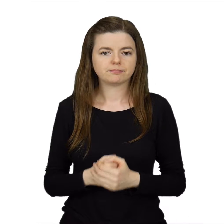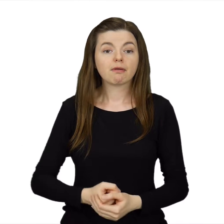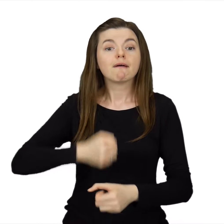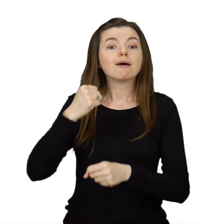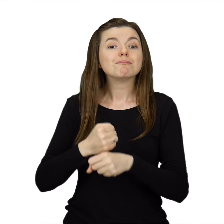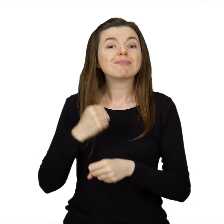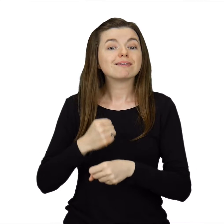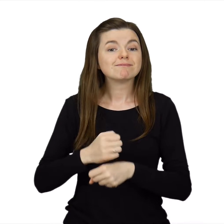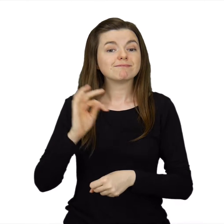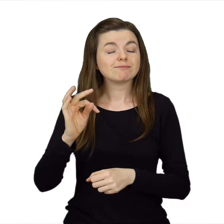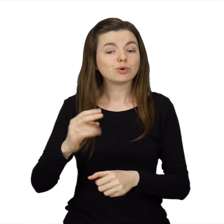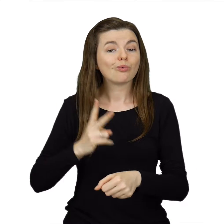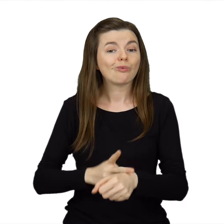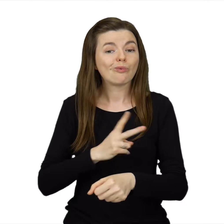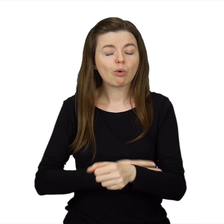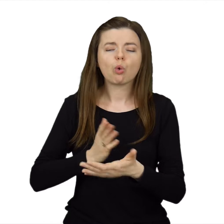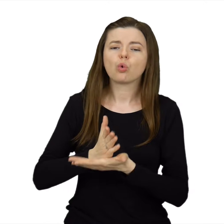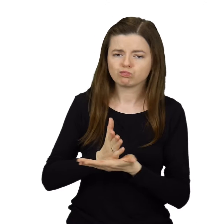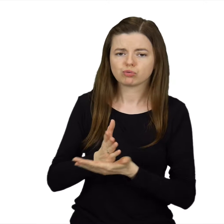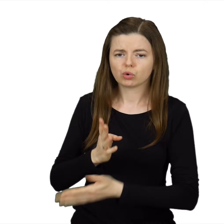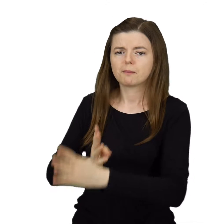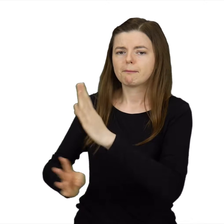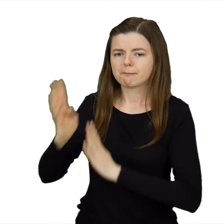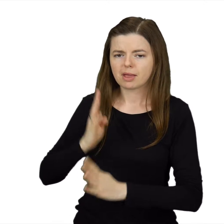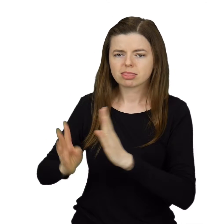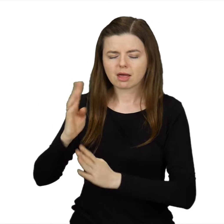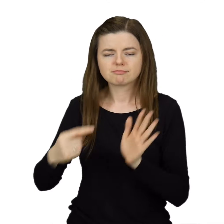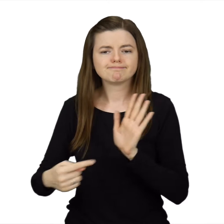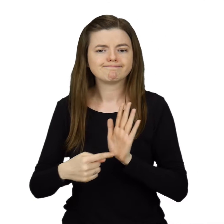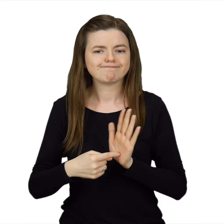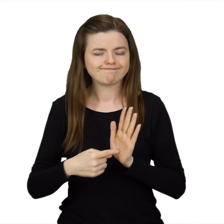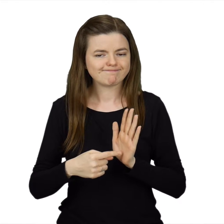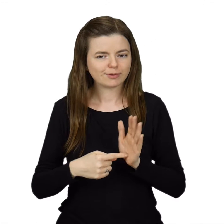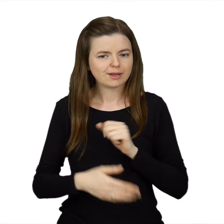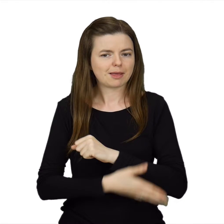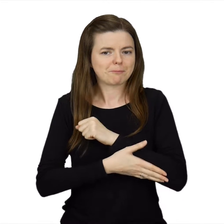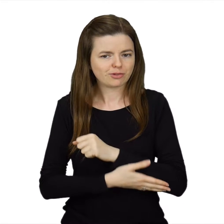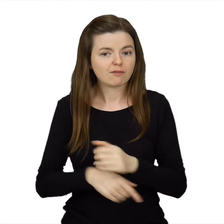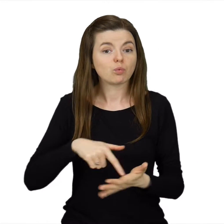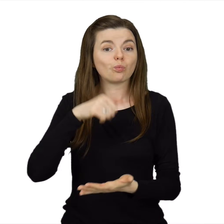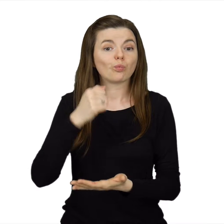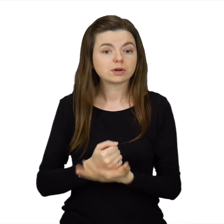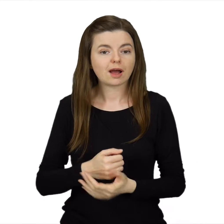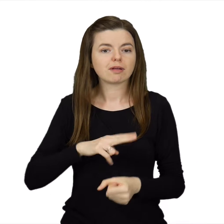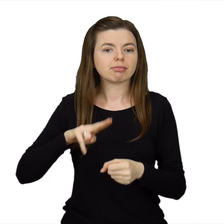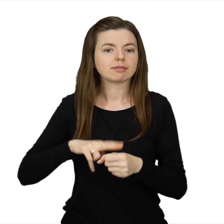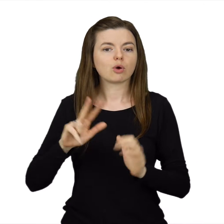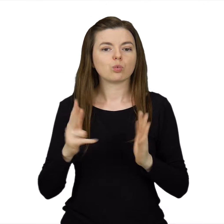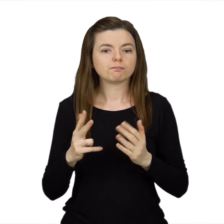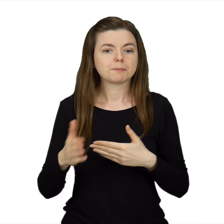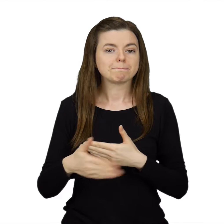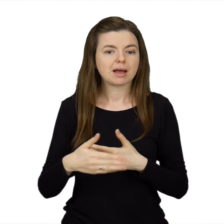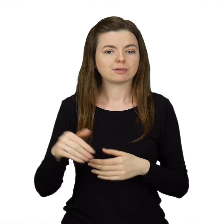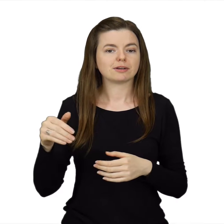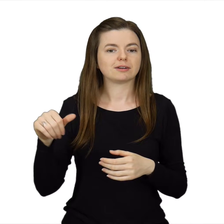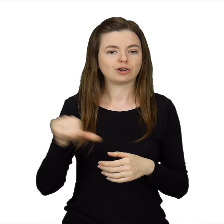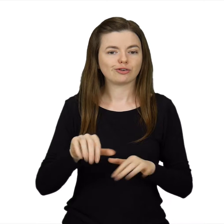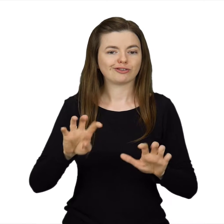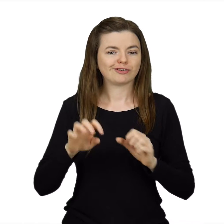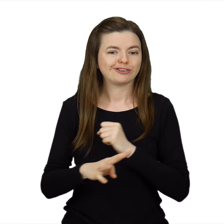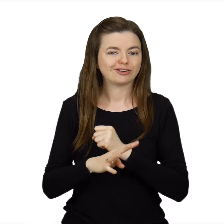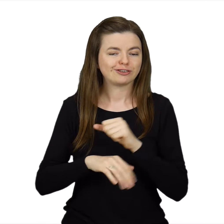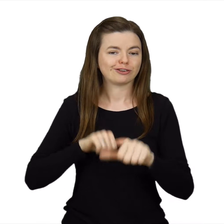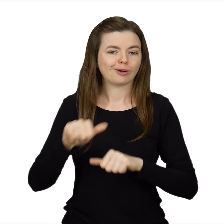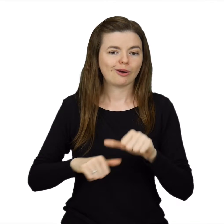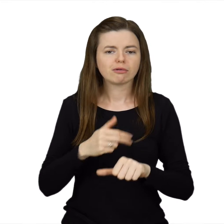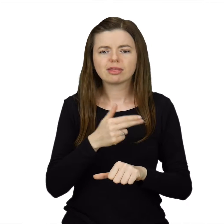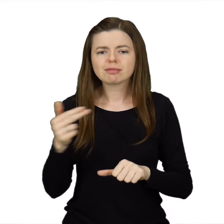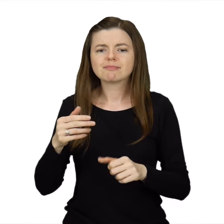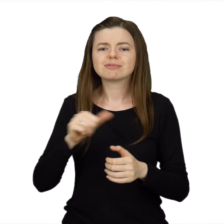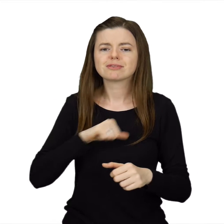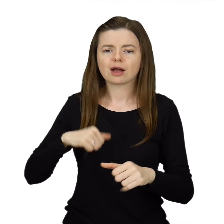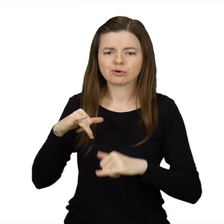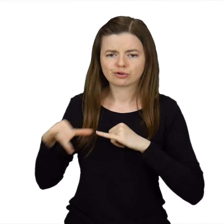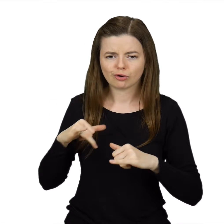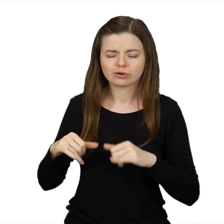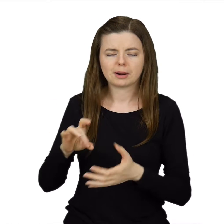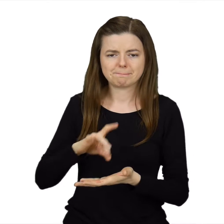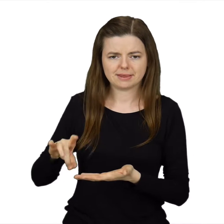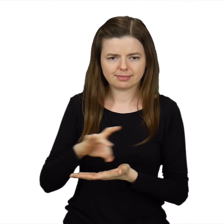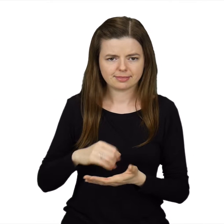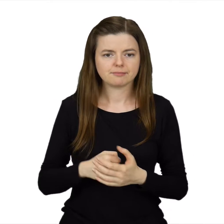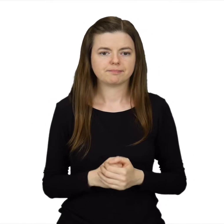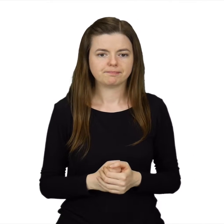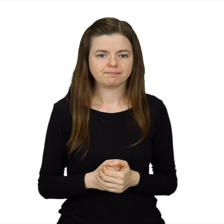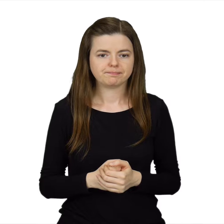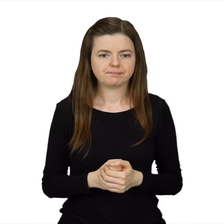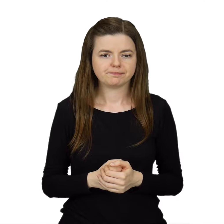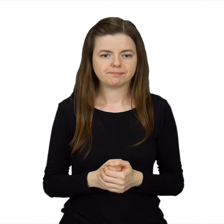Pracownicy Urzędu zajmują się sprawami petentów w ramach ustawy z dnia 8 marca 1990 r. o samorządzie gminnym.